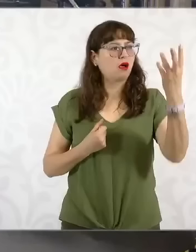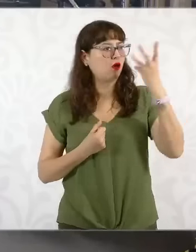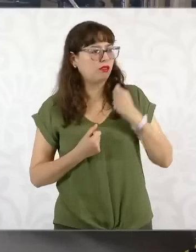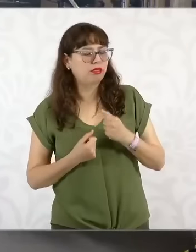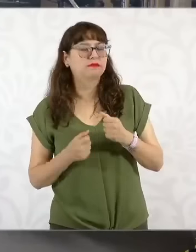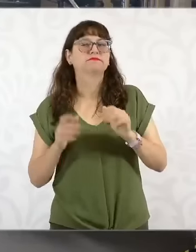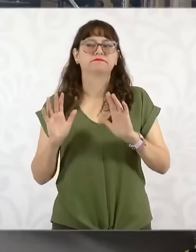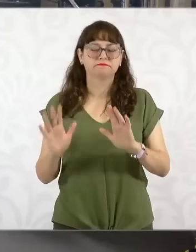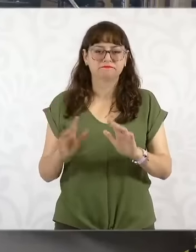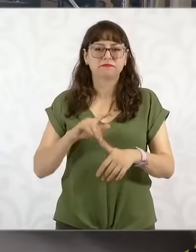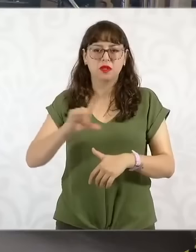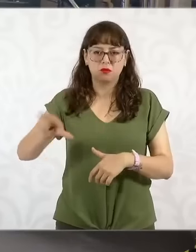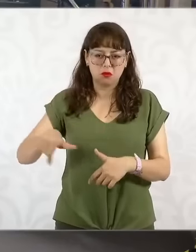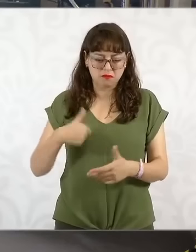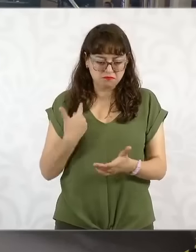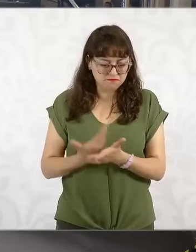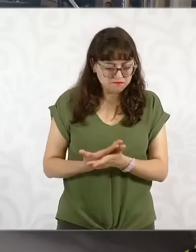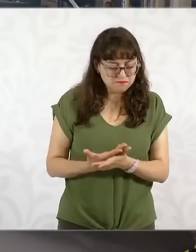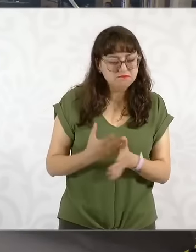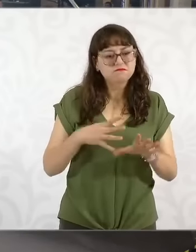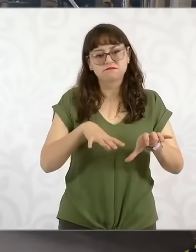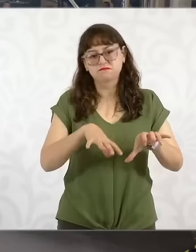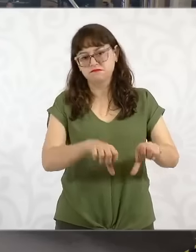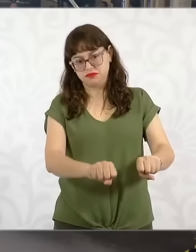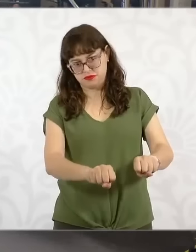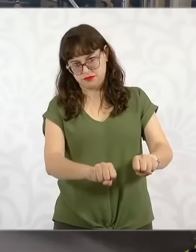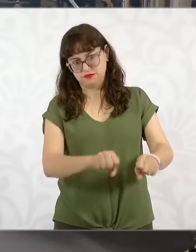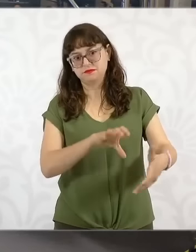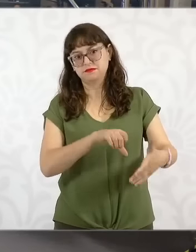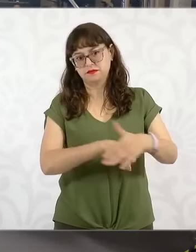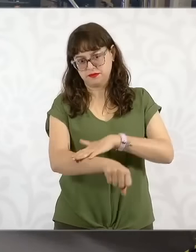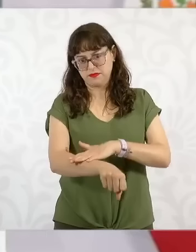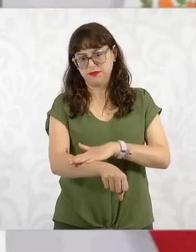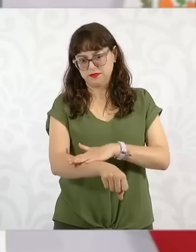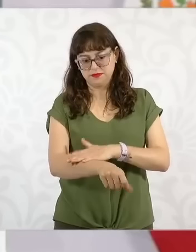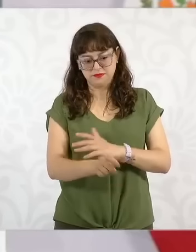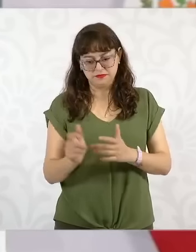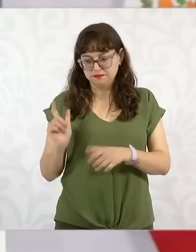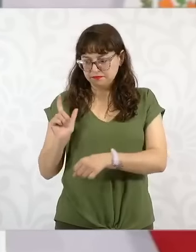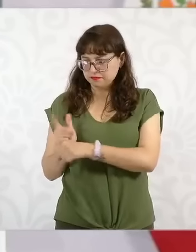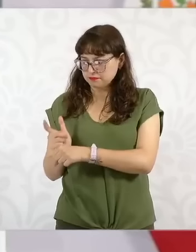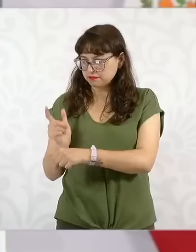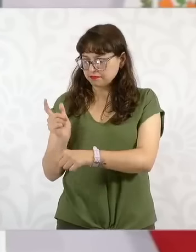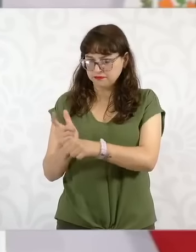previas. Estos elementos permitieron reconstruir la red de apoyo, identificar la posible filtración